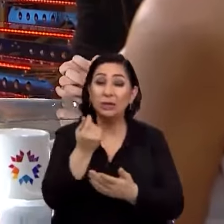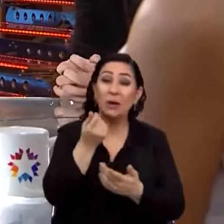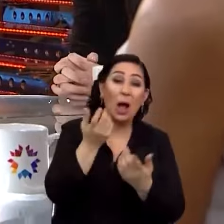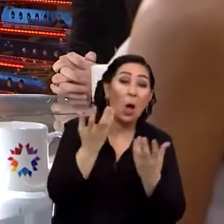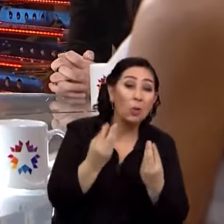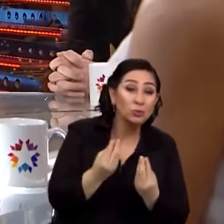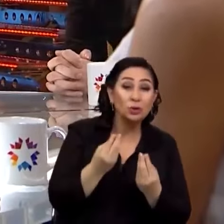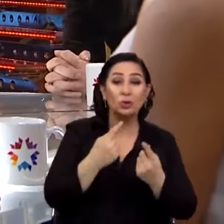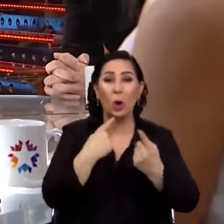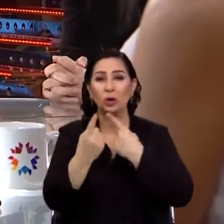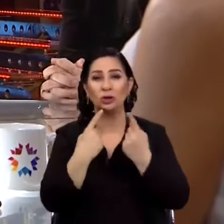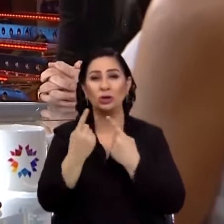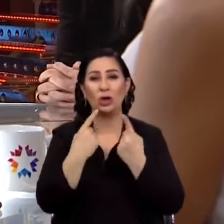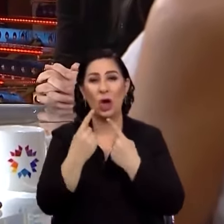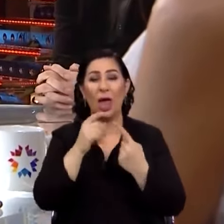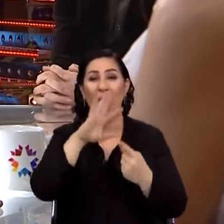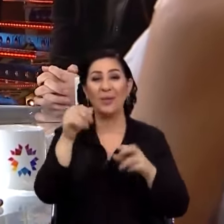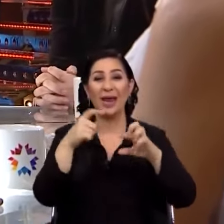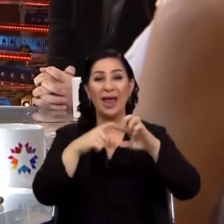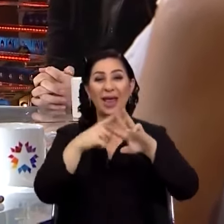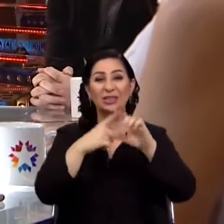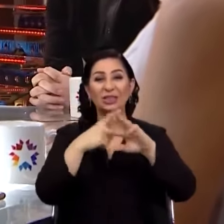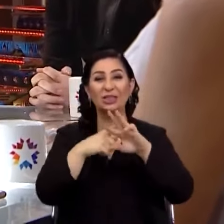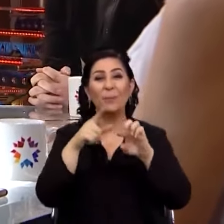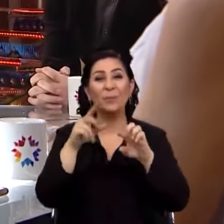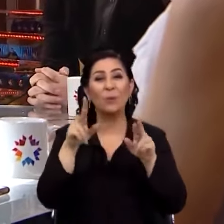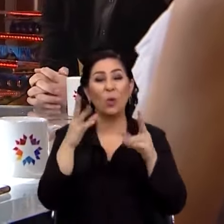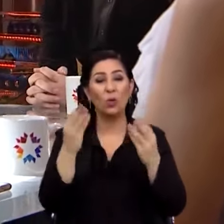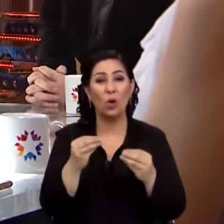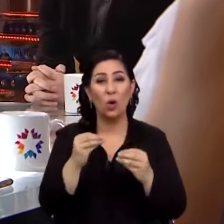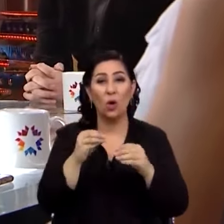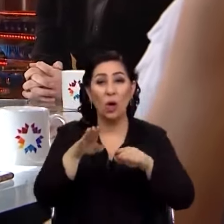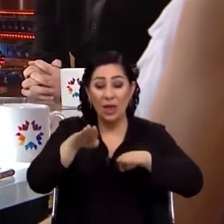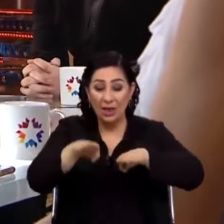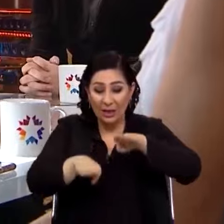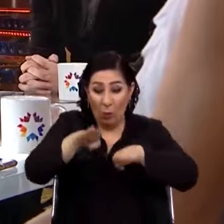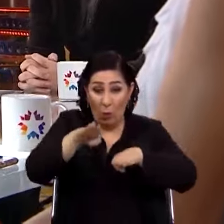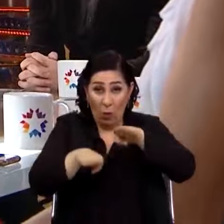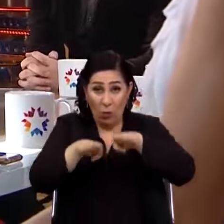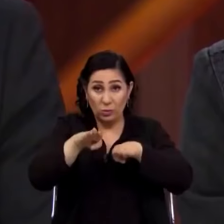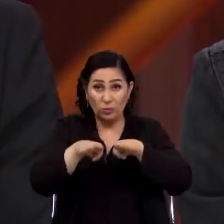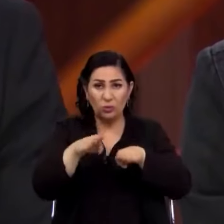e herkes Recep eşiyor değil mi ya ölçü şey oldu hani E yani çok seyredildiği